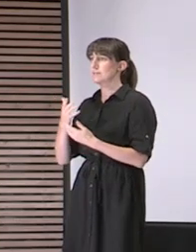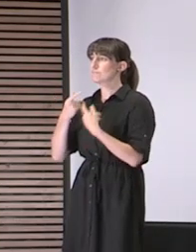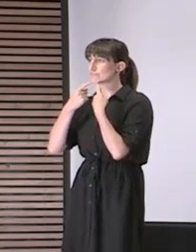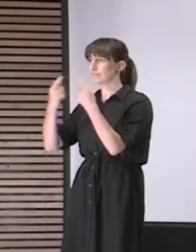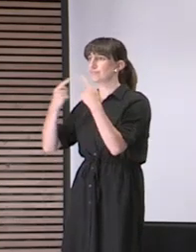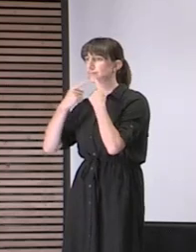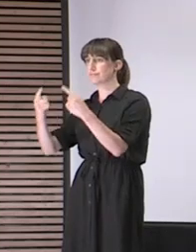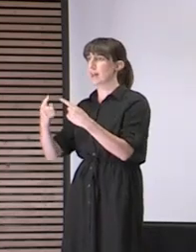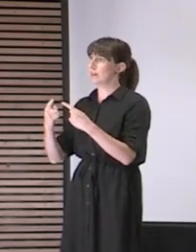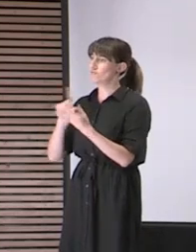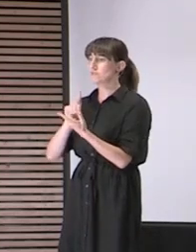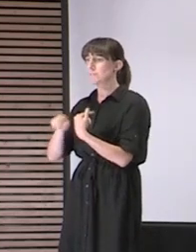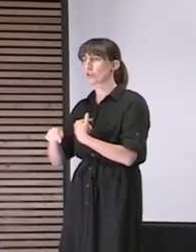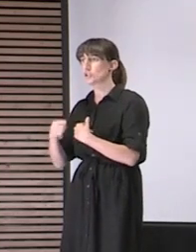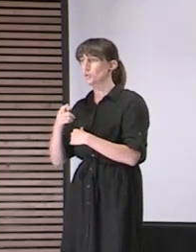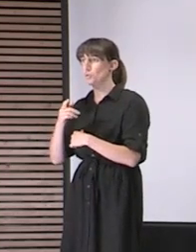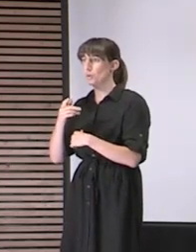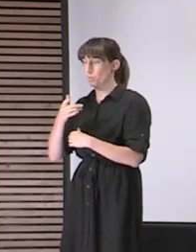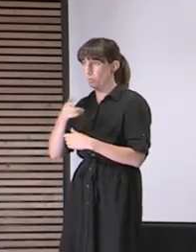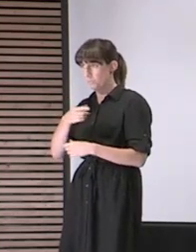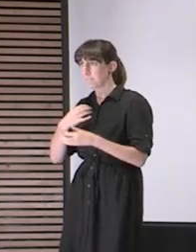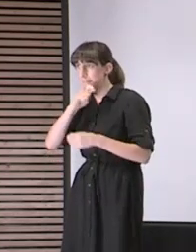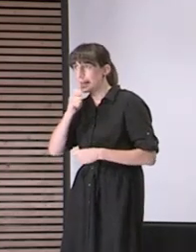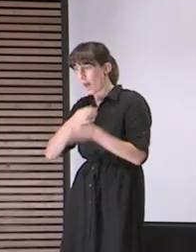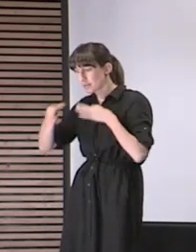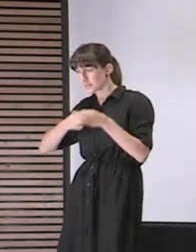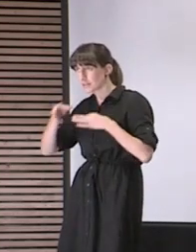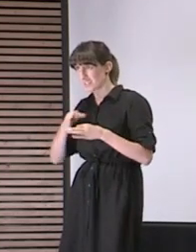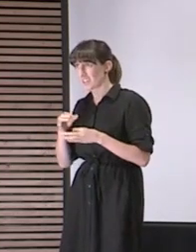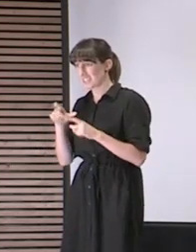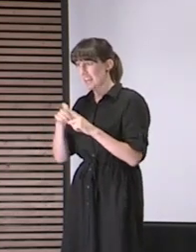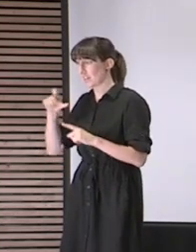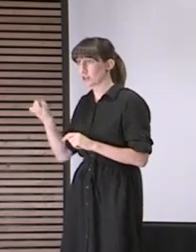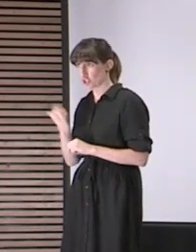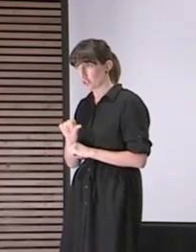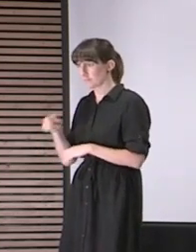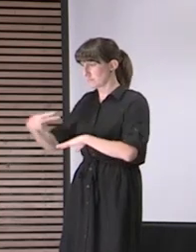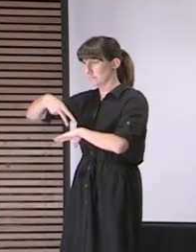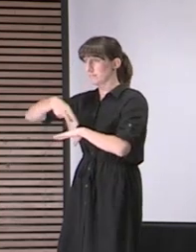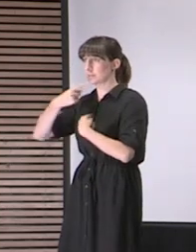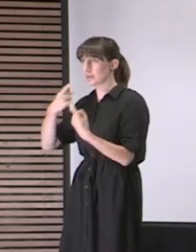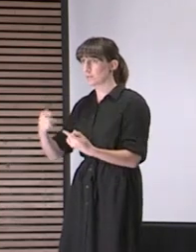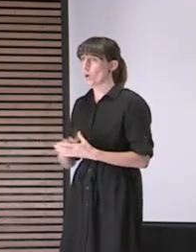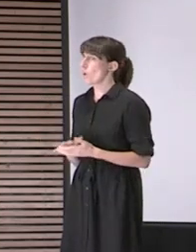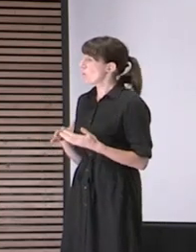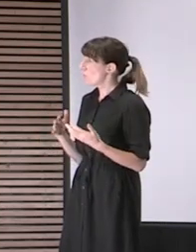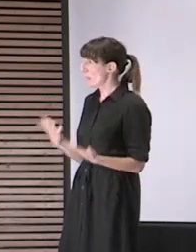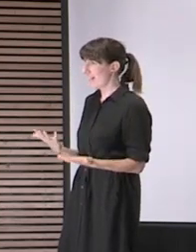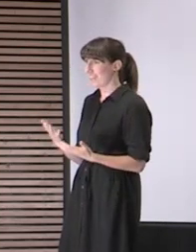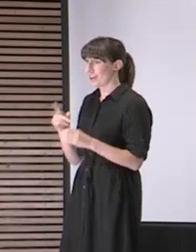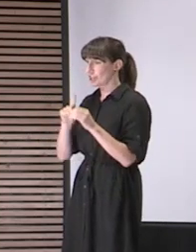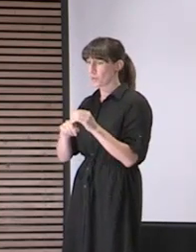desde el lugar donde están